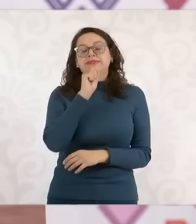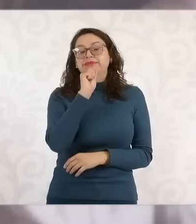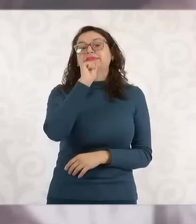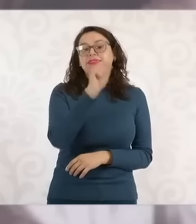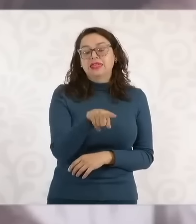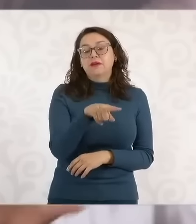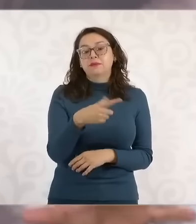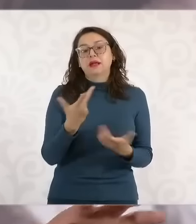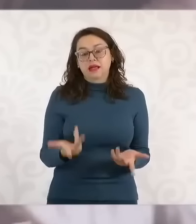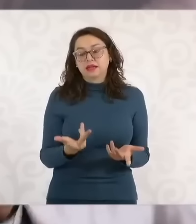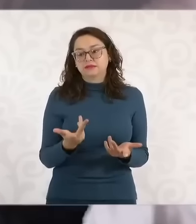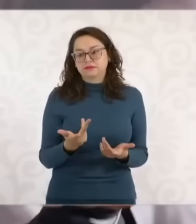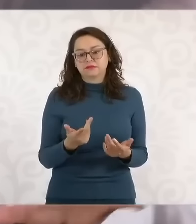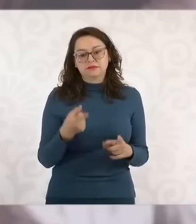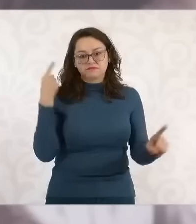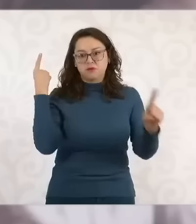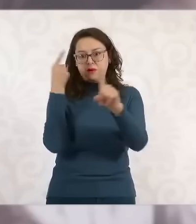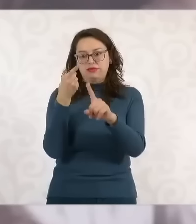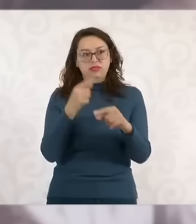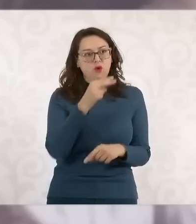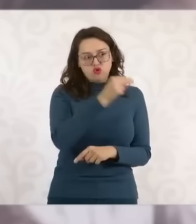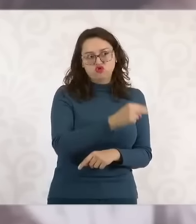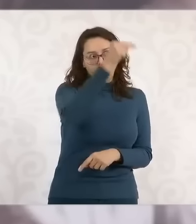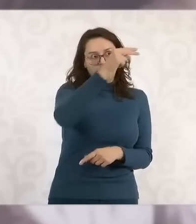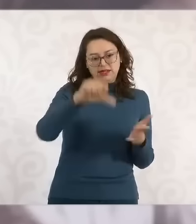en México de tener producciones en el norte, en el centro, en el sur del país y poder